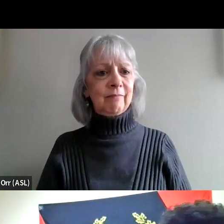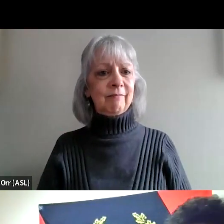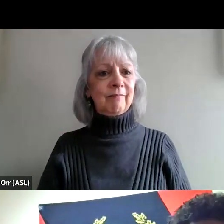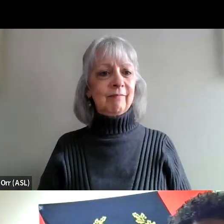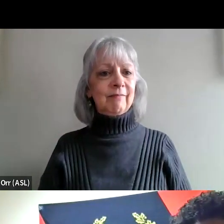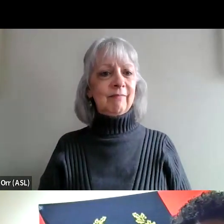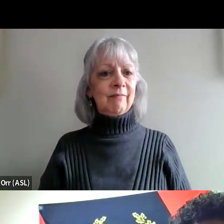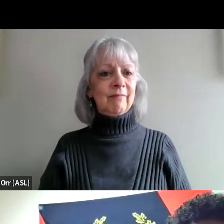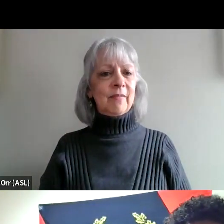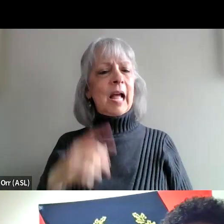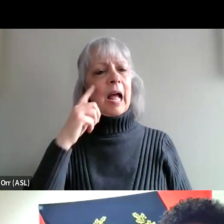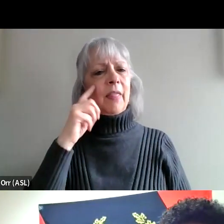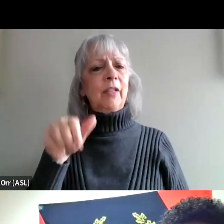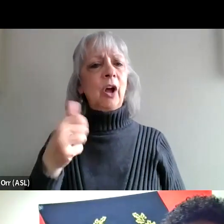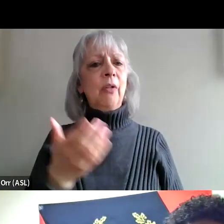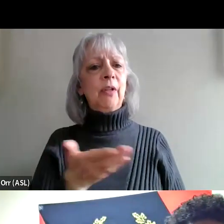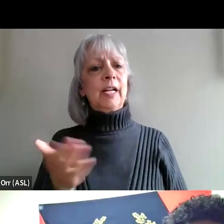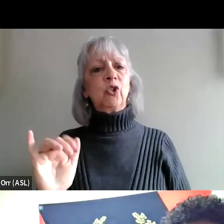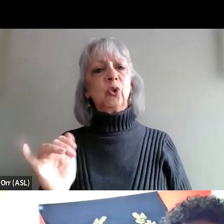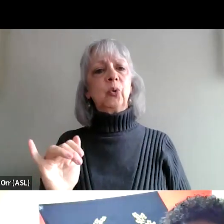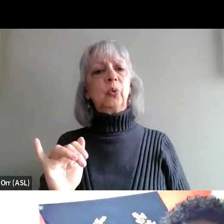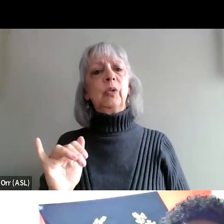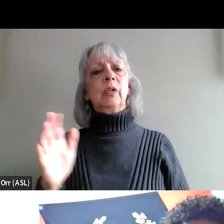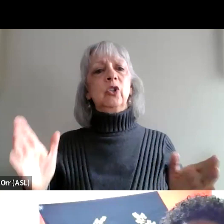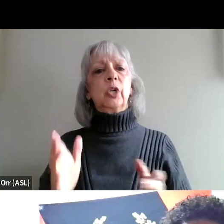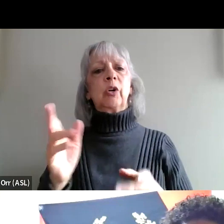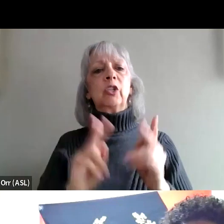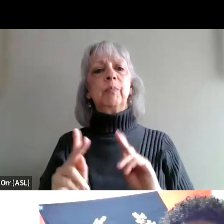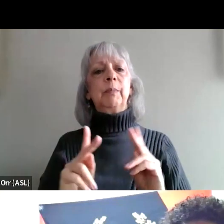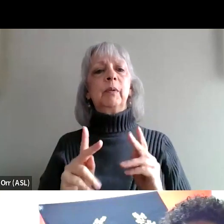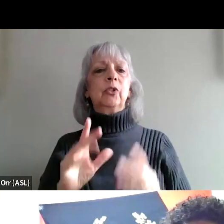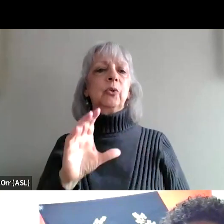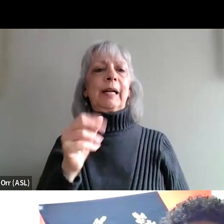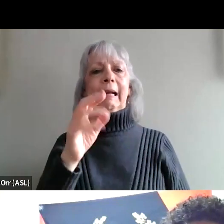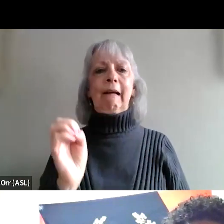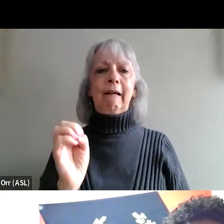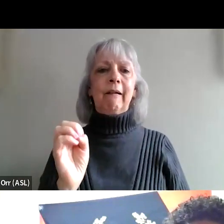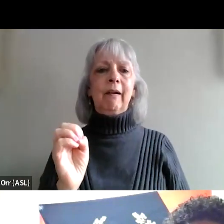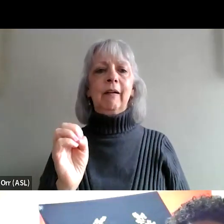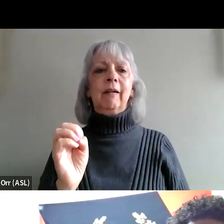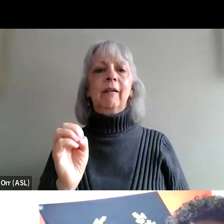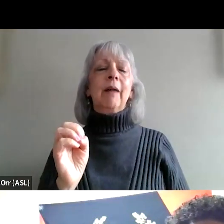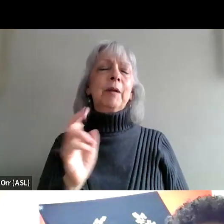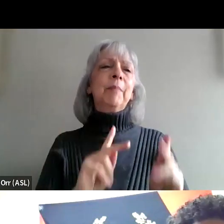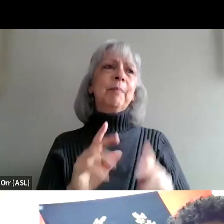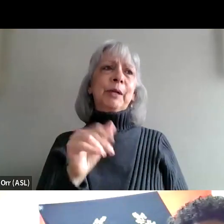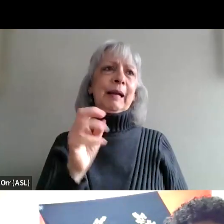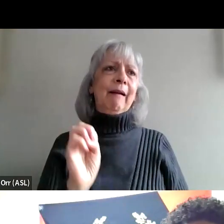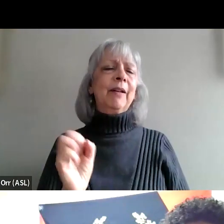Iba a decir que creo que otra cosa para hacer que la gente se preocupe, aunque como dijo LaTasha, la gente sí se preocupa